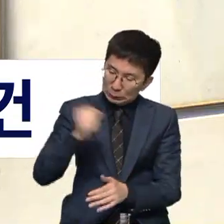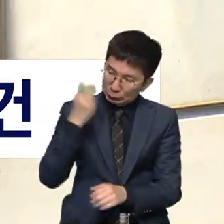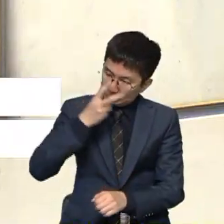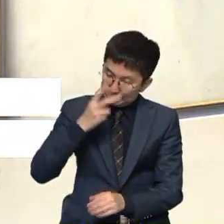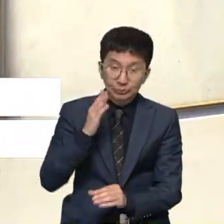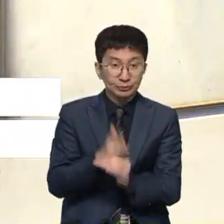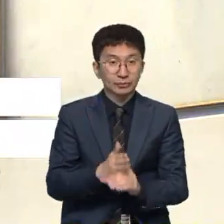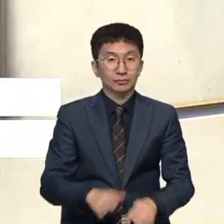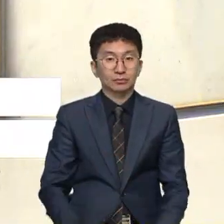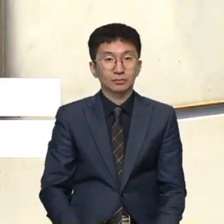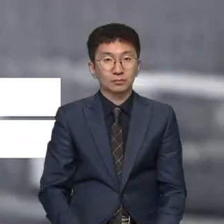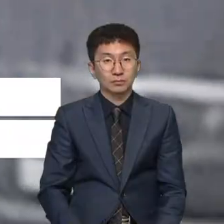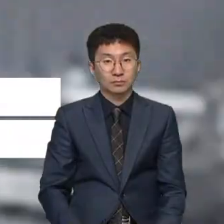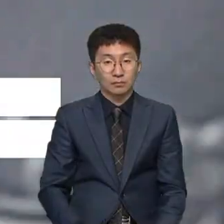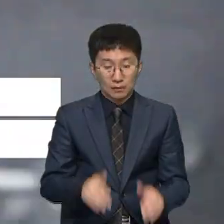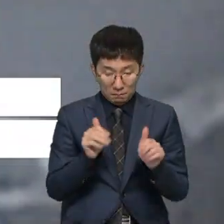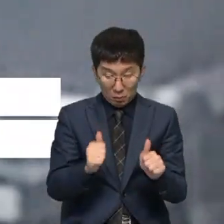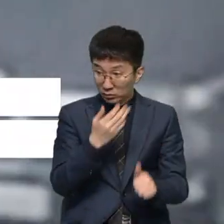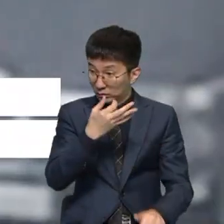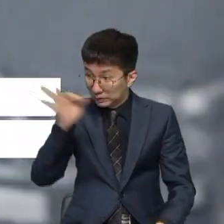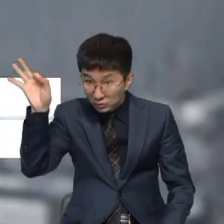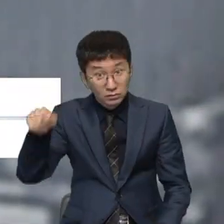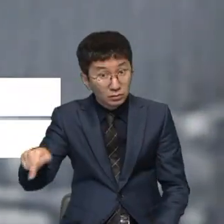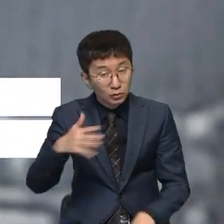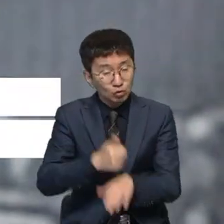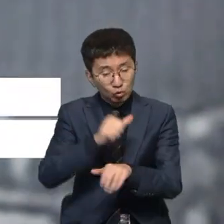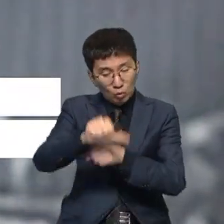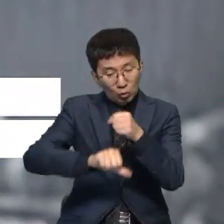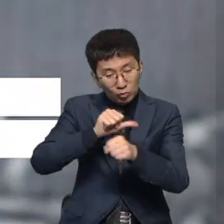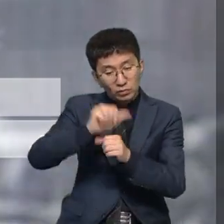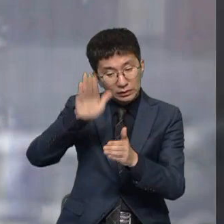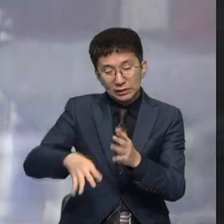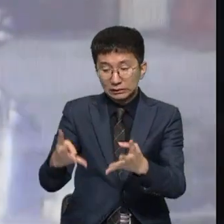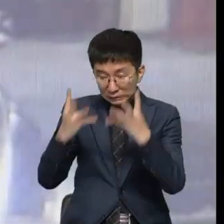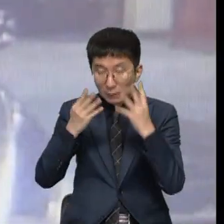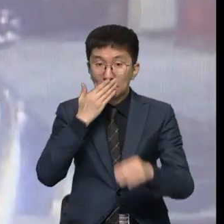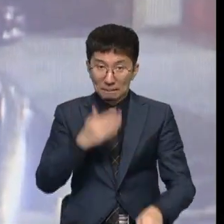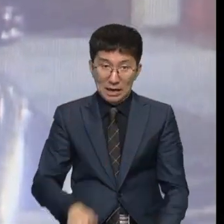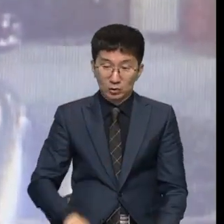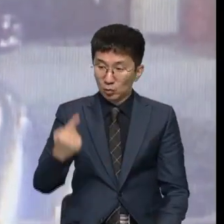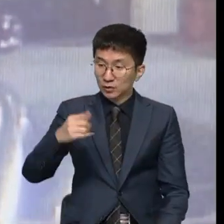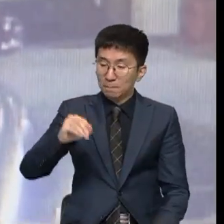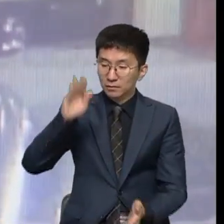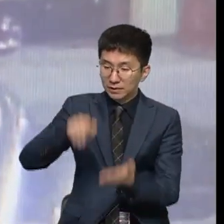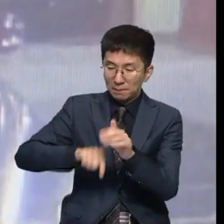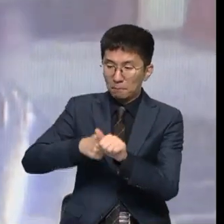혐의가 법원에서도 인정되면 5년 이하의 징역 또는 1천만 원 이하의 벌금에 처해질 수 있습니다. SBS 최승훈입니다.